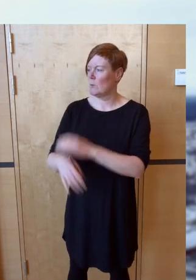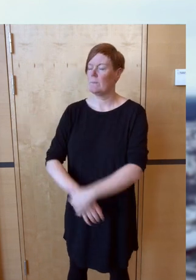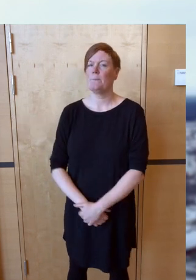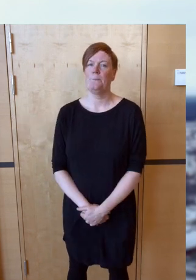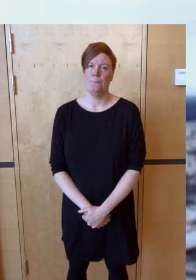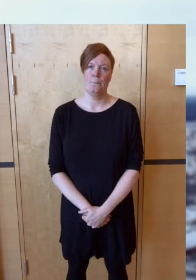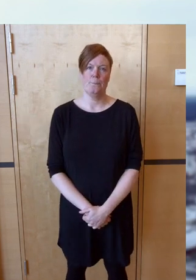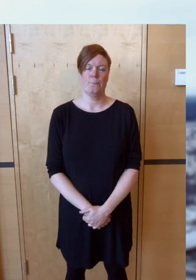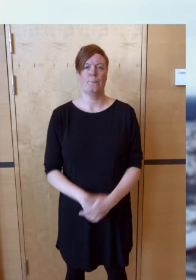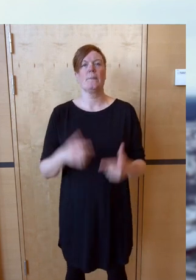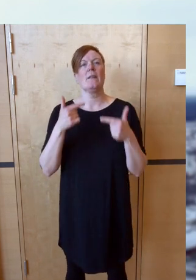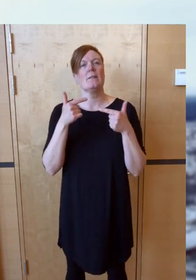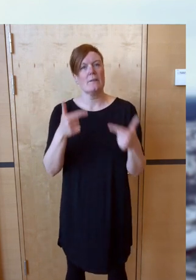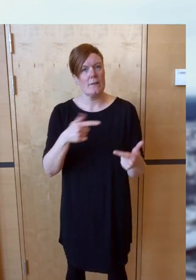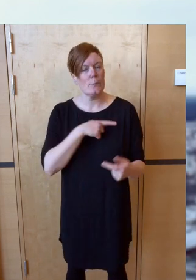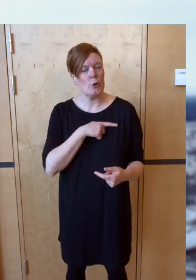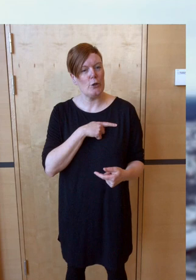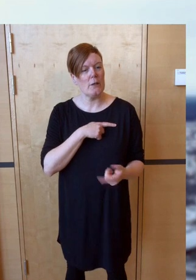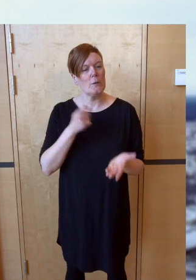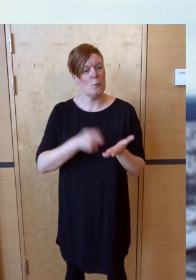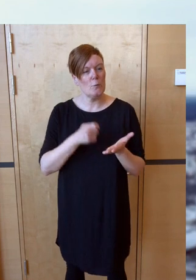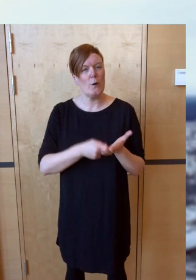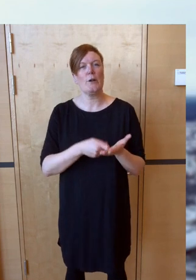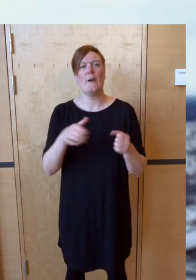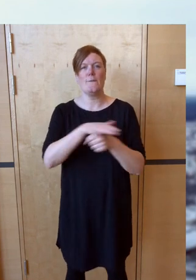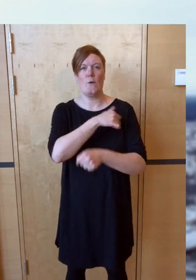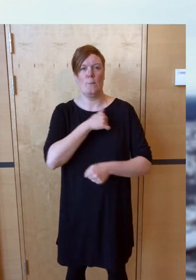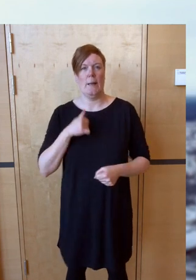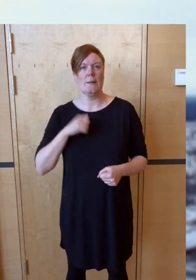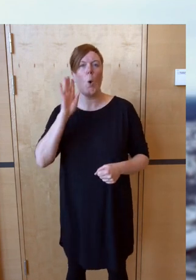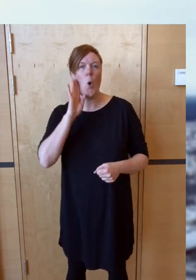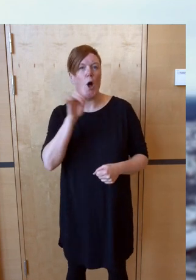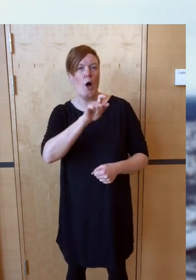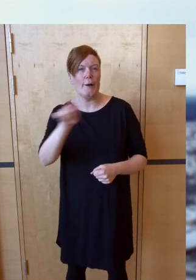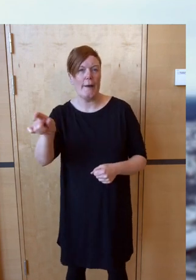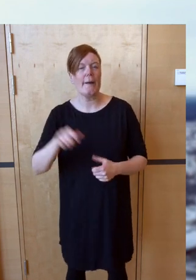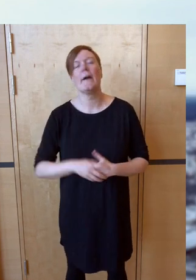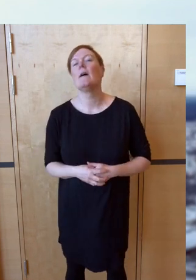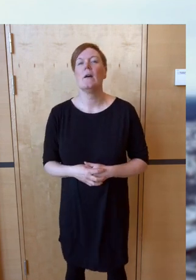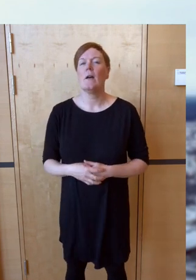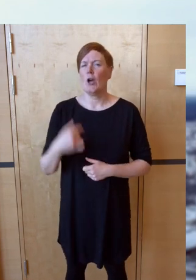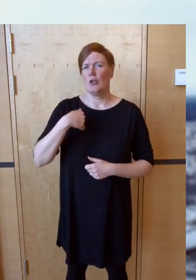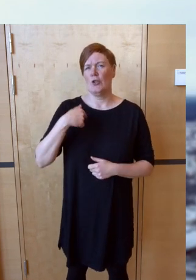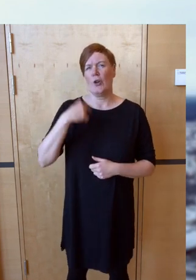Tack så mycket ordförande fullmäktige och åhörare och jag tänkte redovisa lite Ur